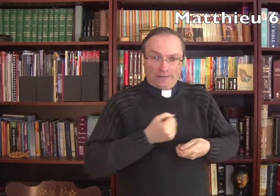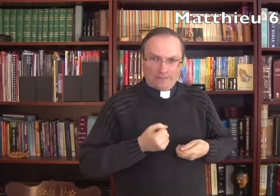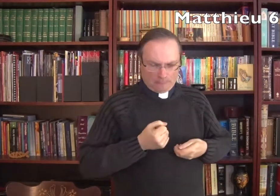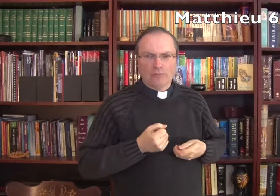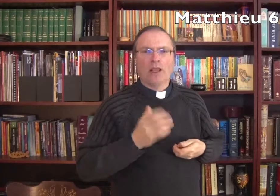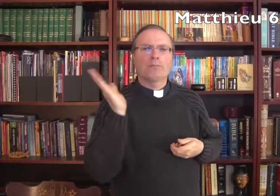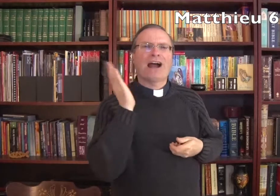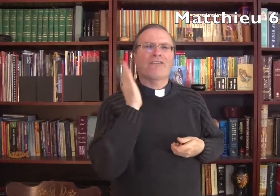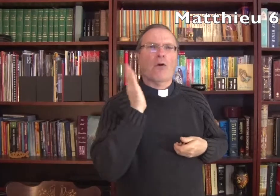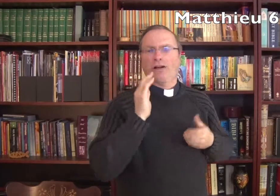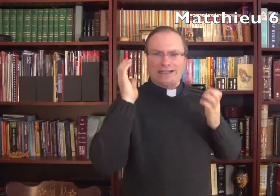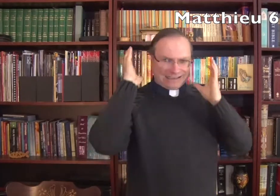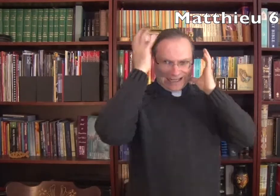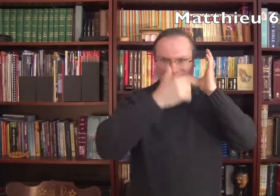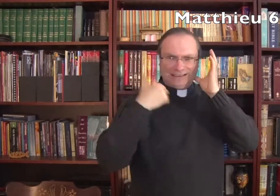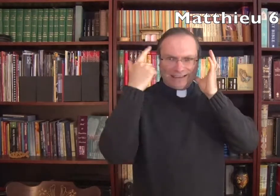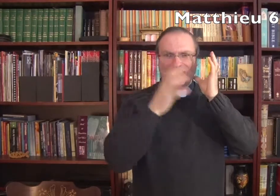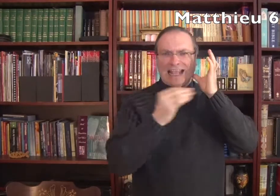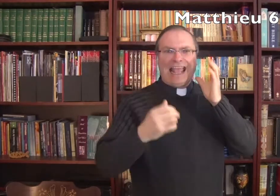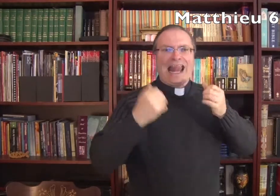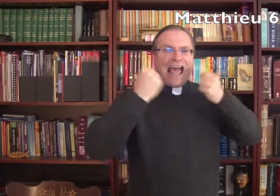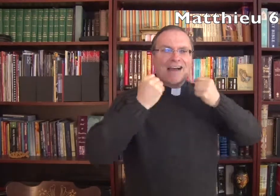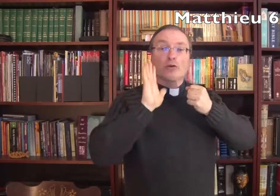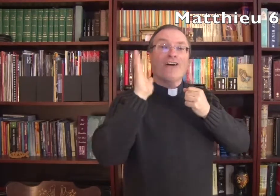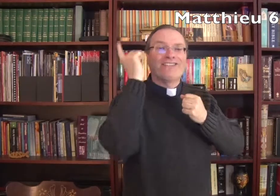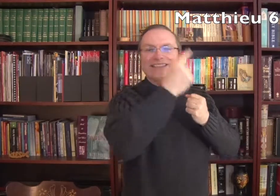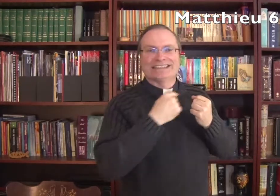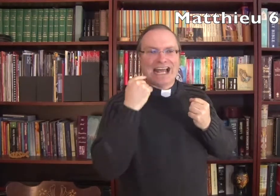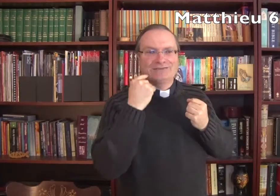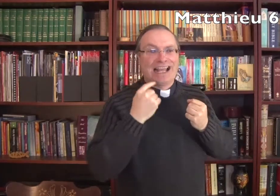parfume ta tête et lave ton visage